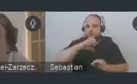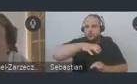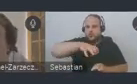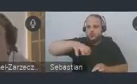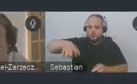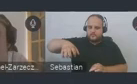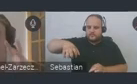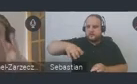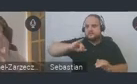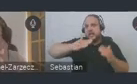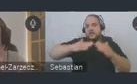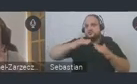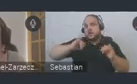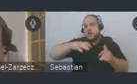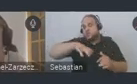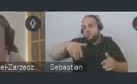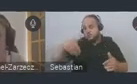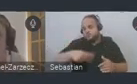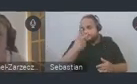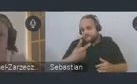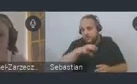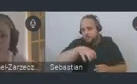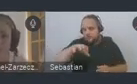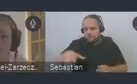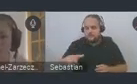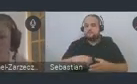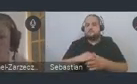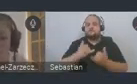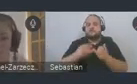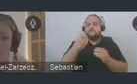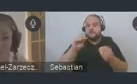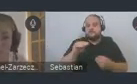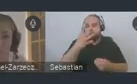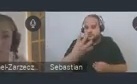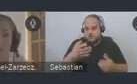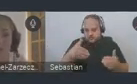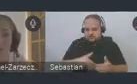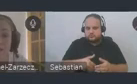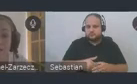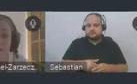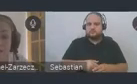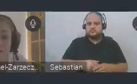zależy jak grupa jest duża, jak mniejsza, to mogą być dwa zespoły, jak większa, mogą być cztery.